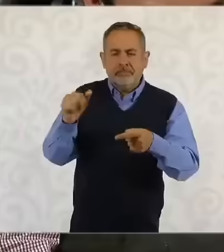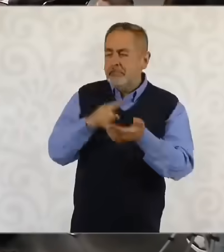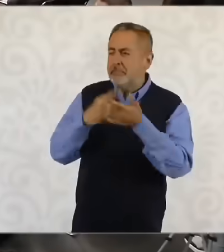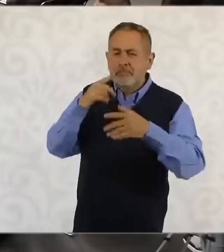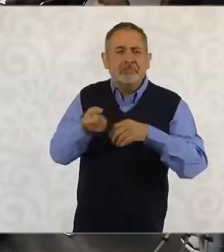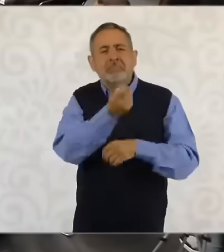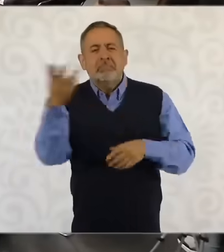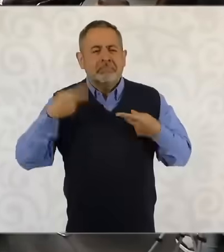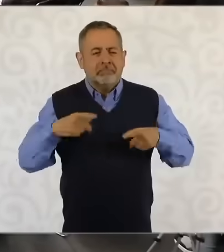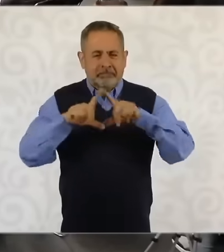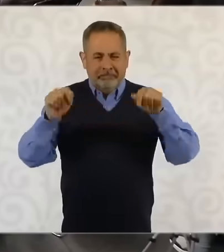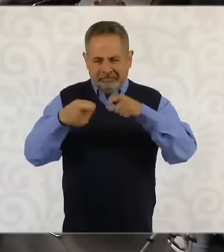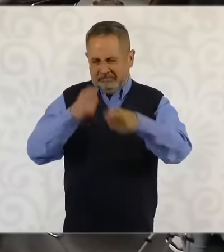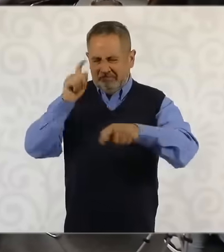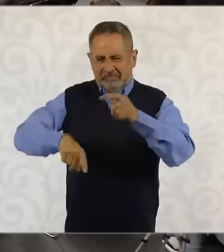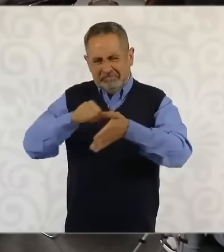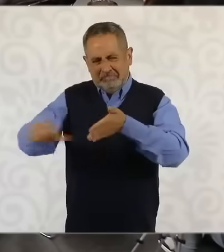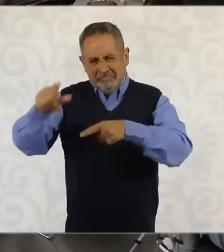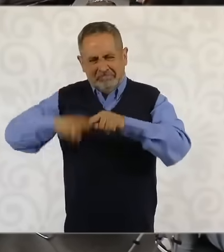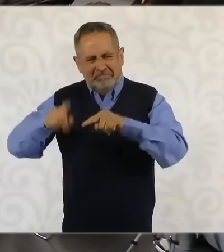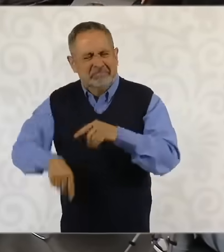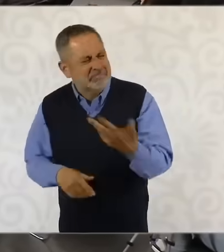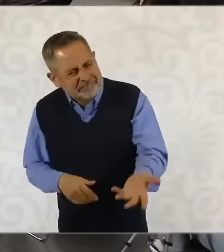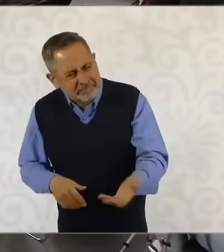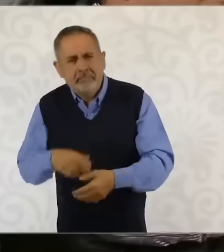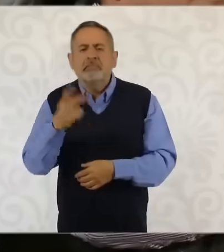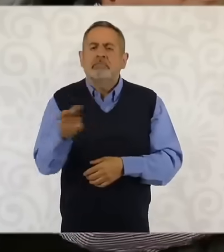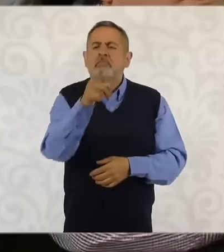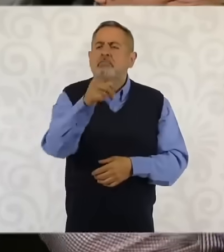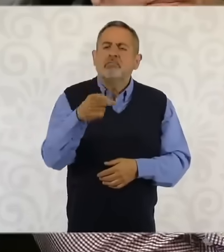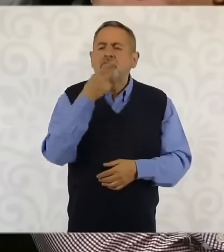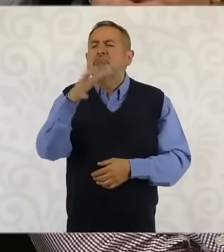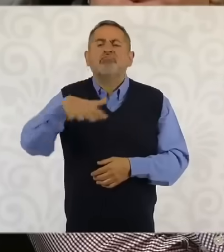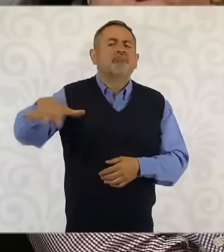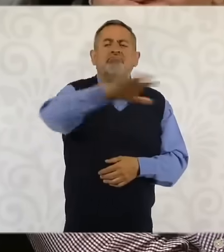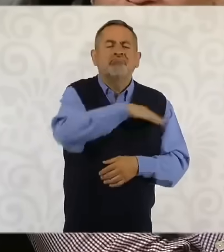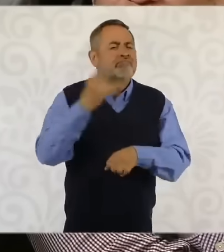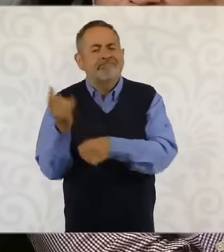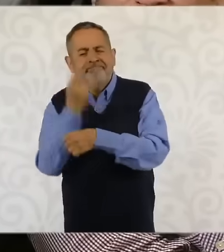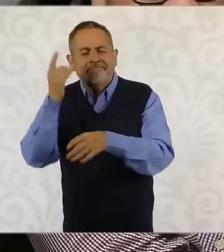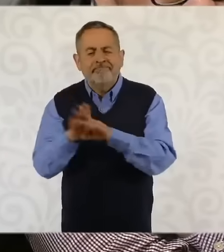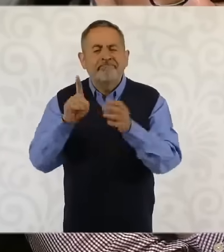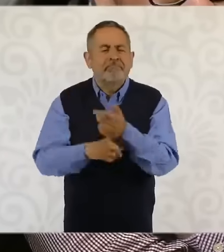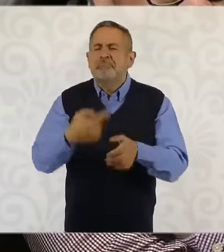montón entonces presidenta ¿usted qué les dice a ellos porque lo que se está viendo es lo mismo que